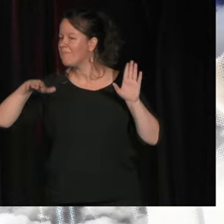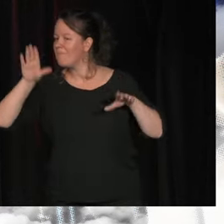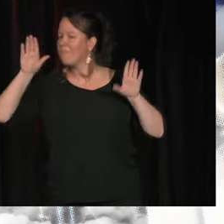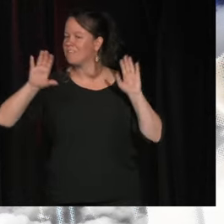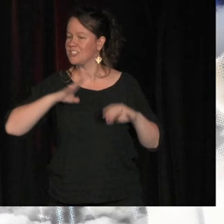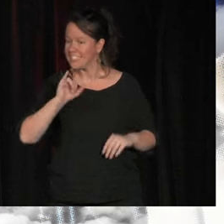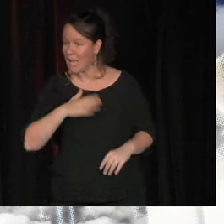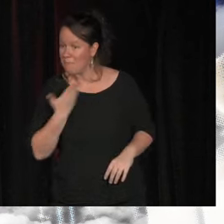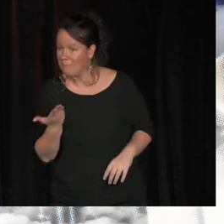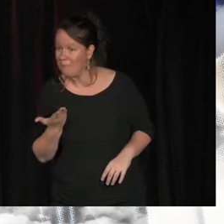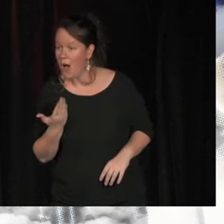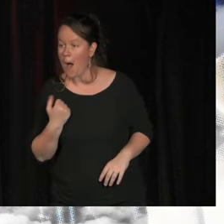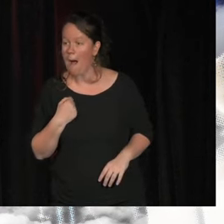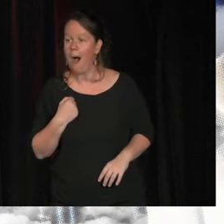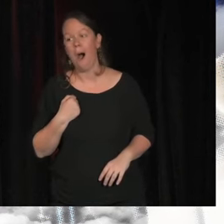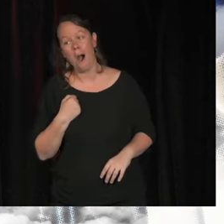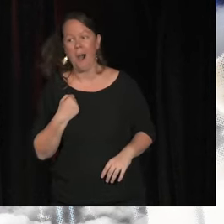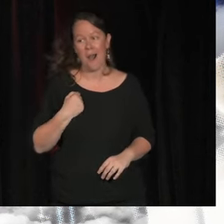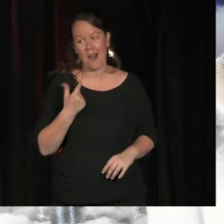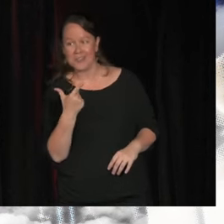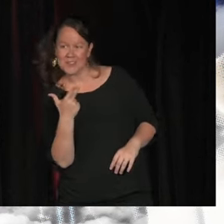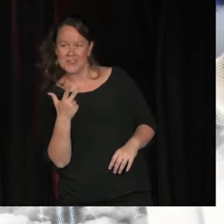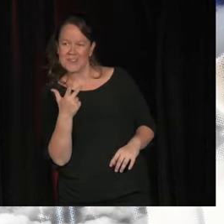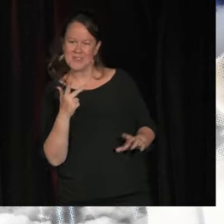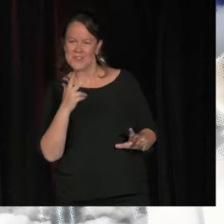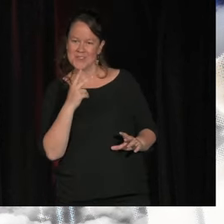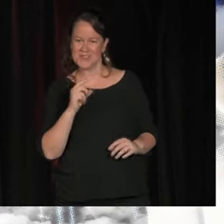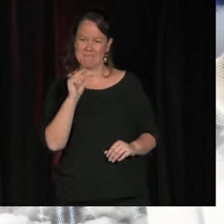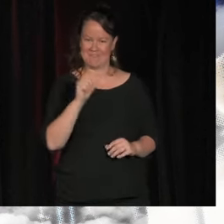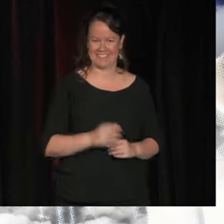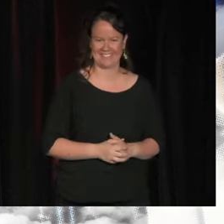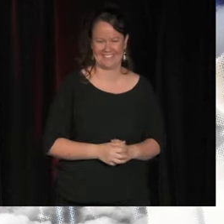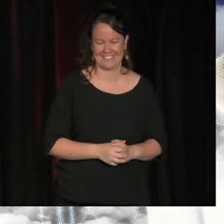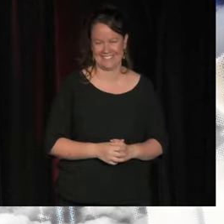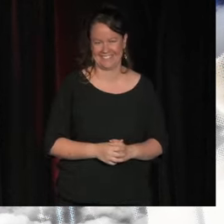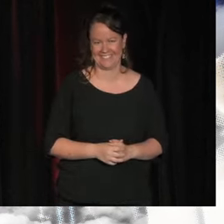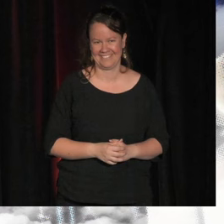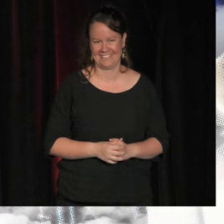Et qui l'a aimé ? Qui a aimé, oui ? Ah, c'est bien. Oui, d'accord. Six mains levées. Très bien.